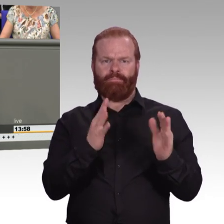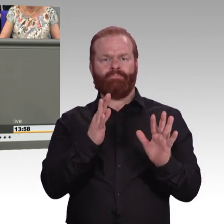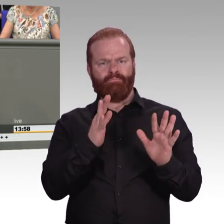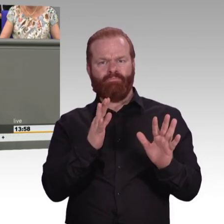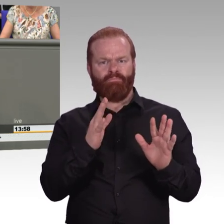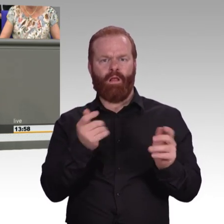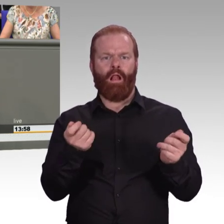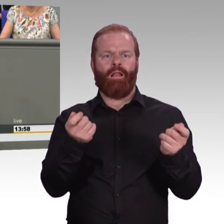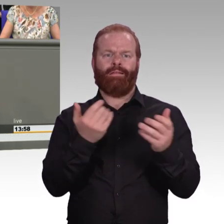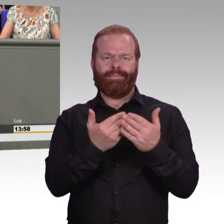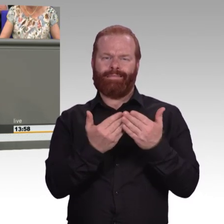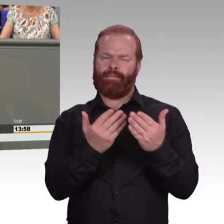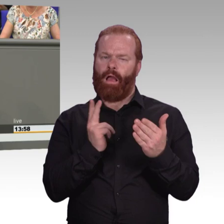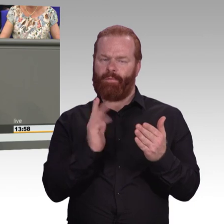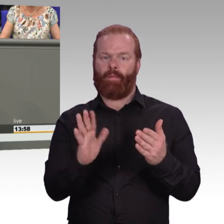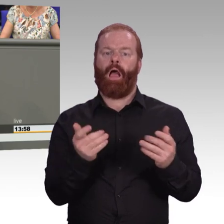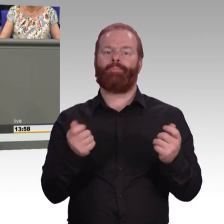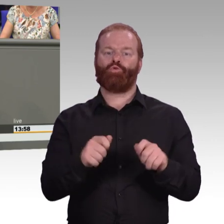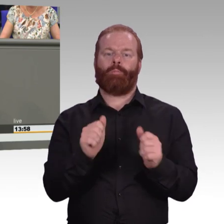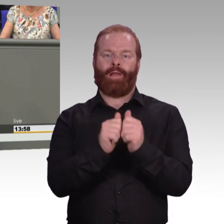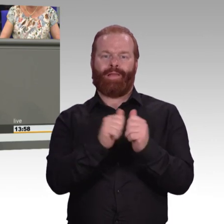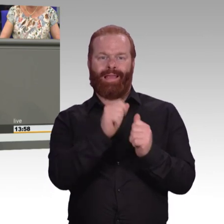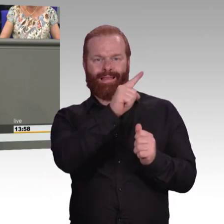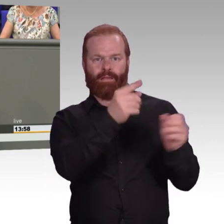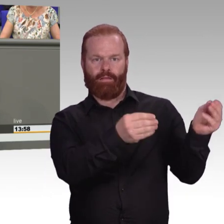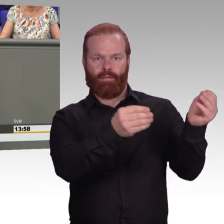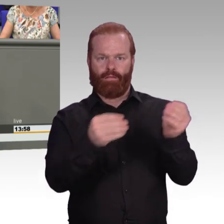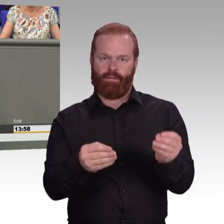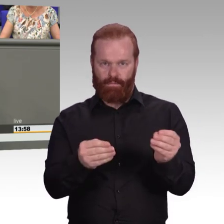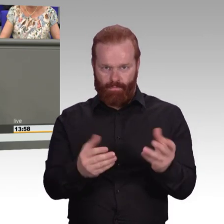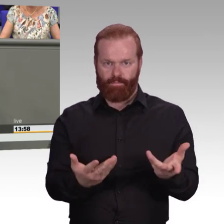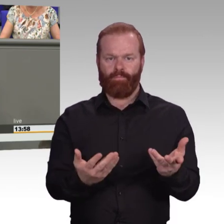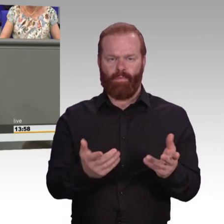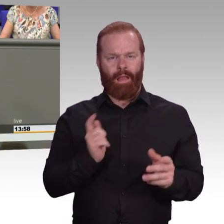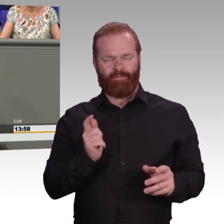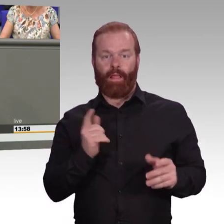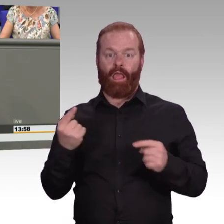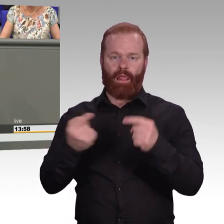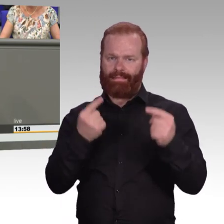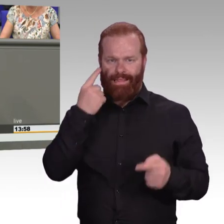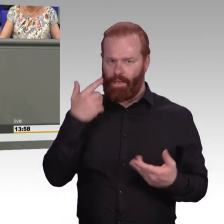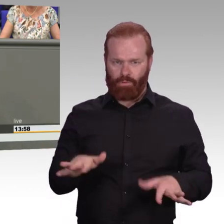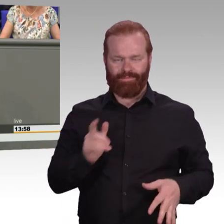(Beifall) Lassen Sie mich abschließend auf einen wichtigen Aspekt eingehen,